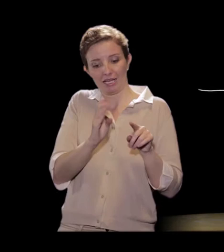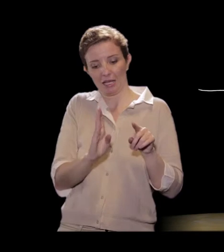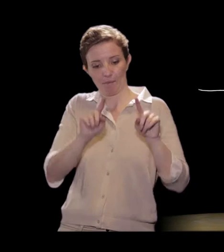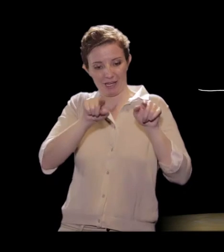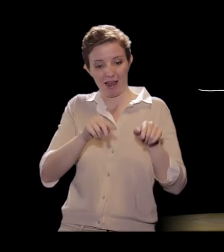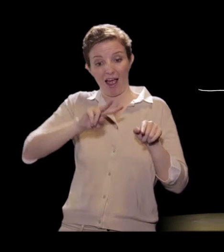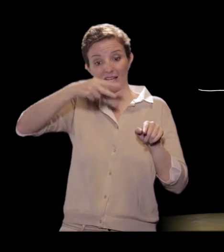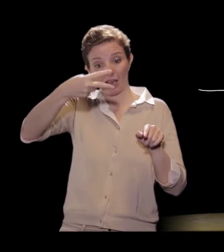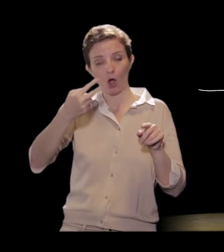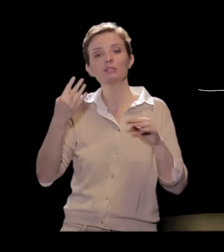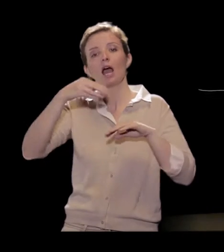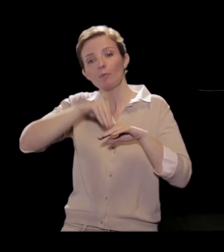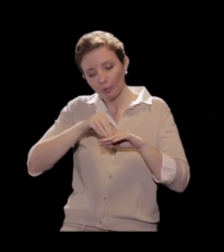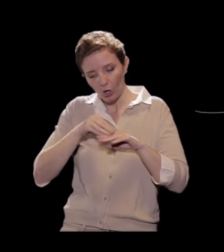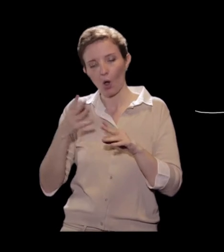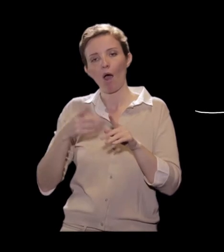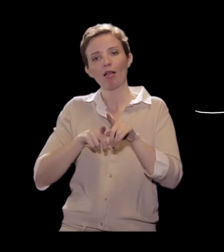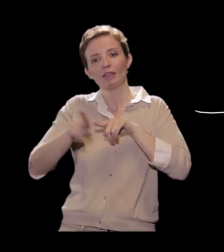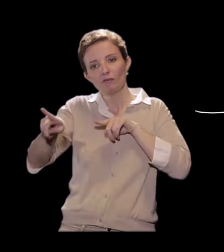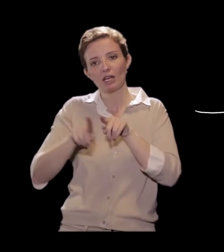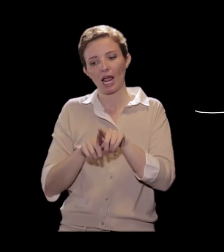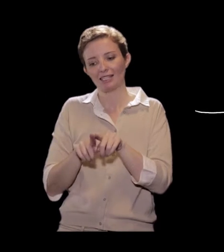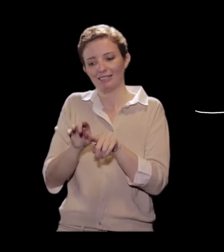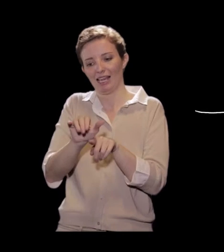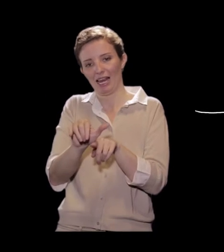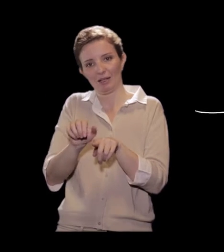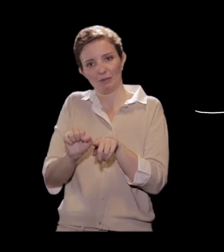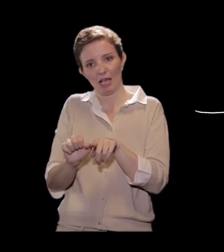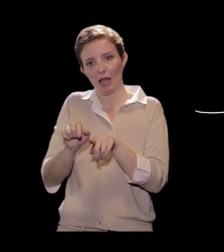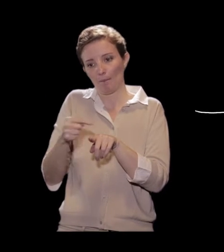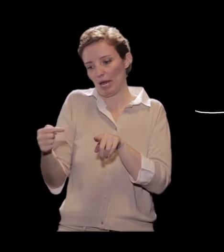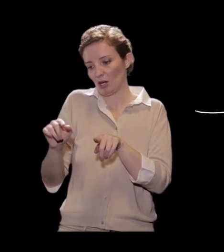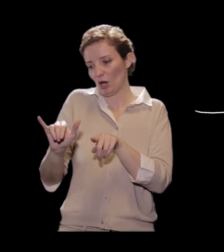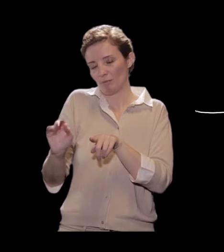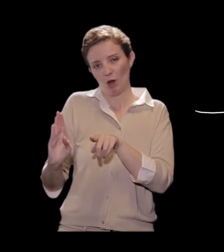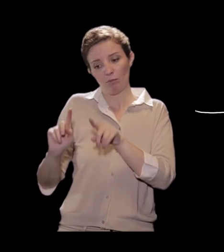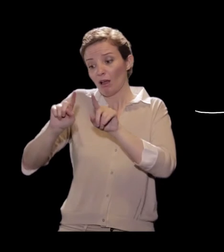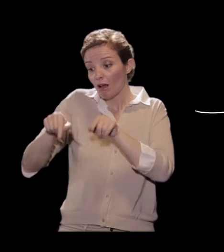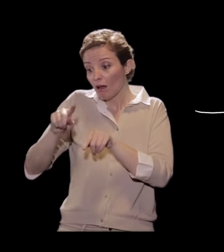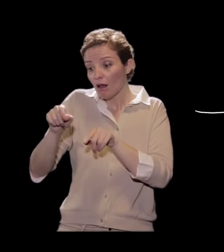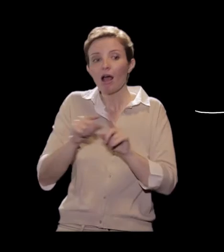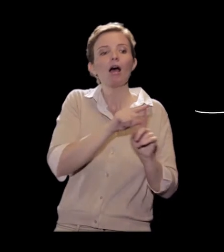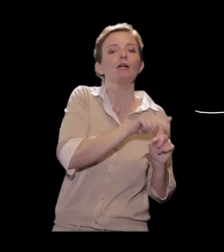più la differenza delle ordinate al quadrato tutto sotto la radice quadrata.